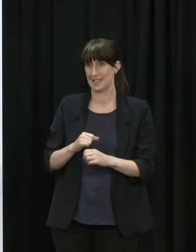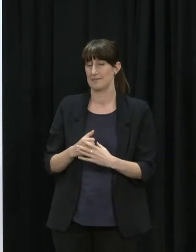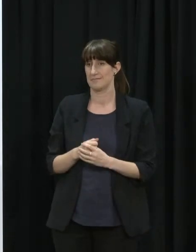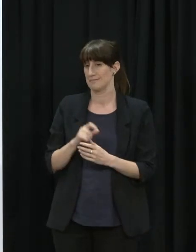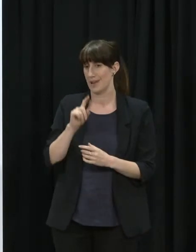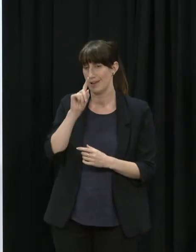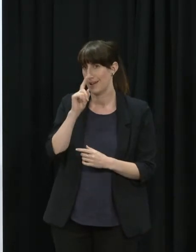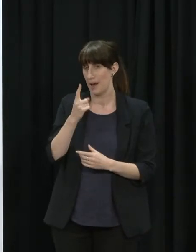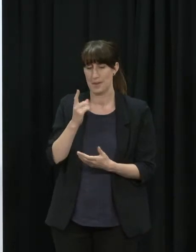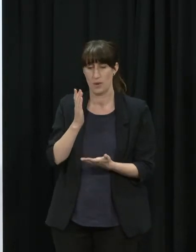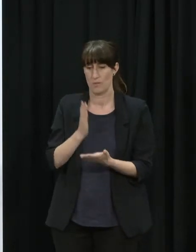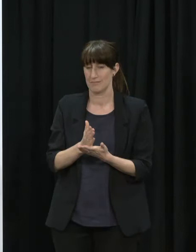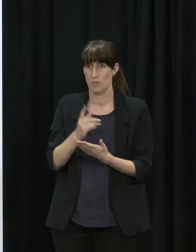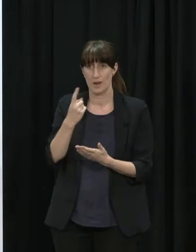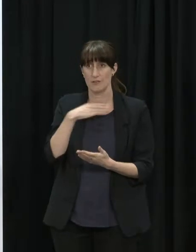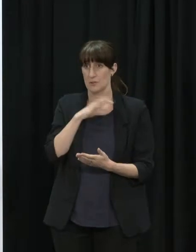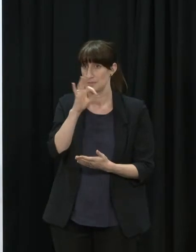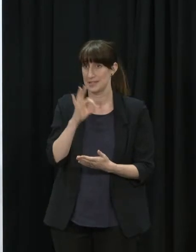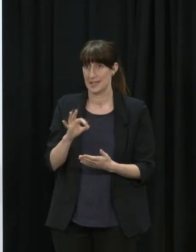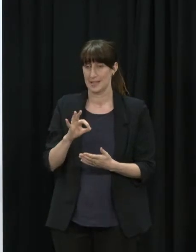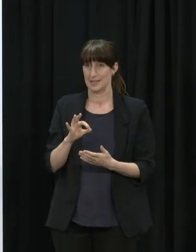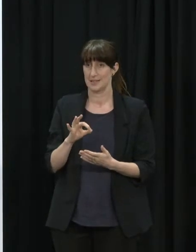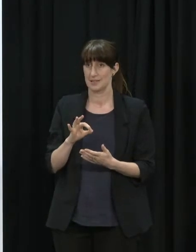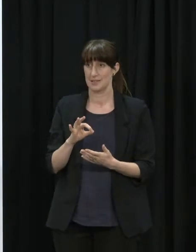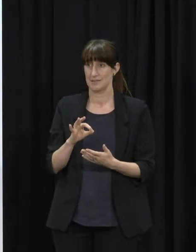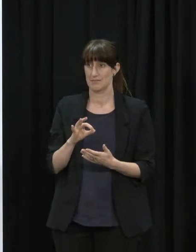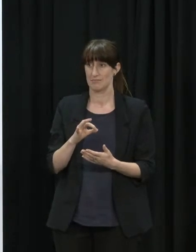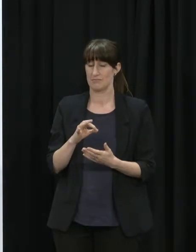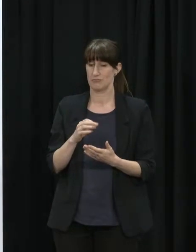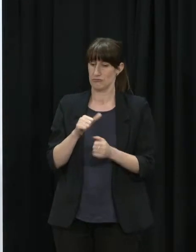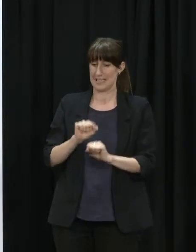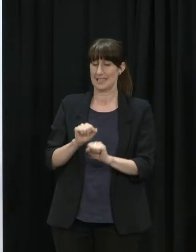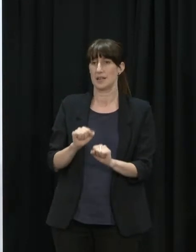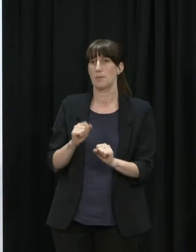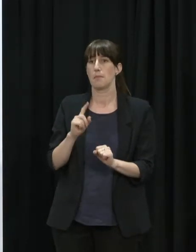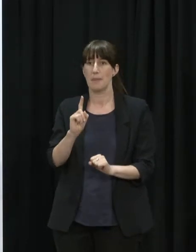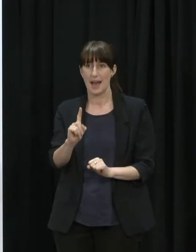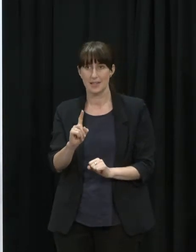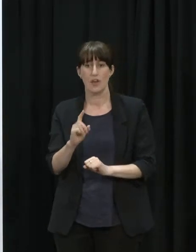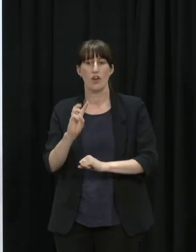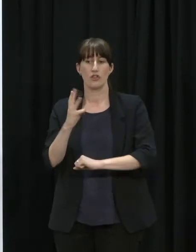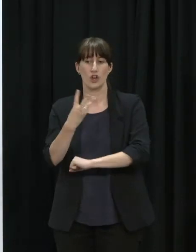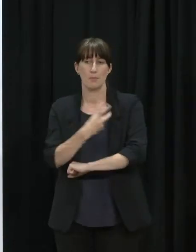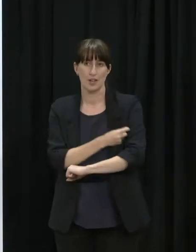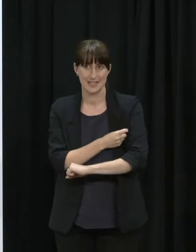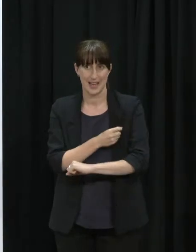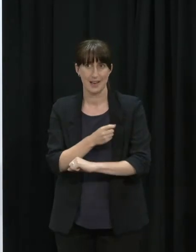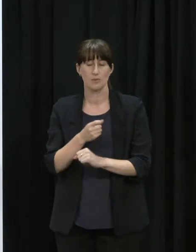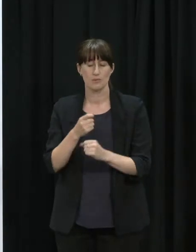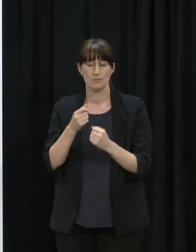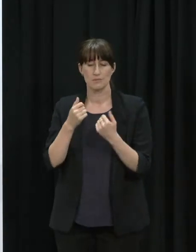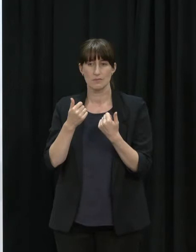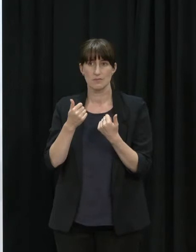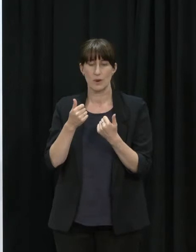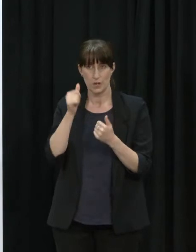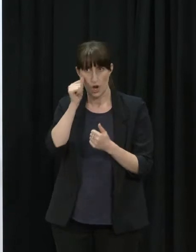kano (kaore e rangona) kua whakaritea me te whai hua